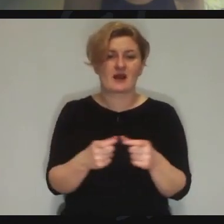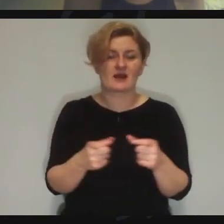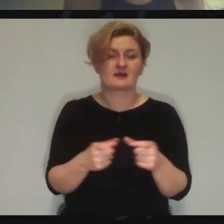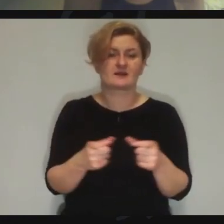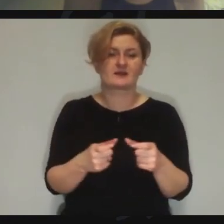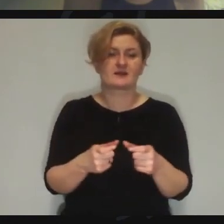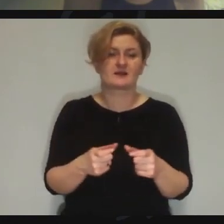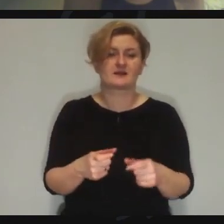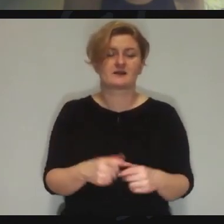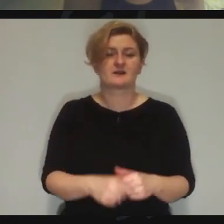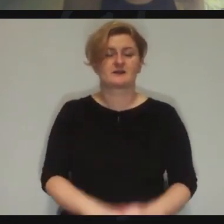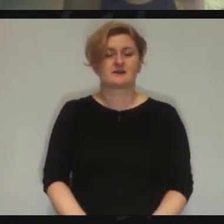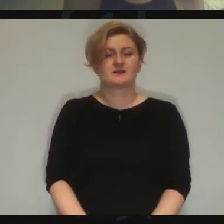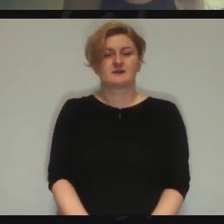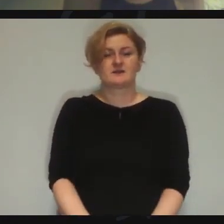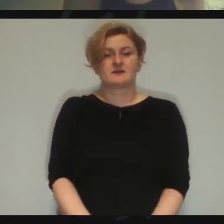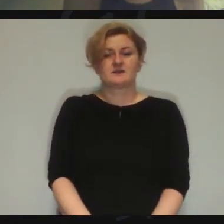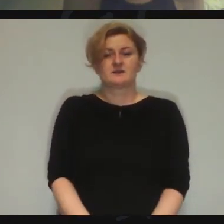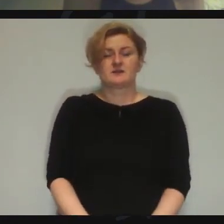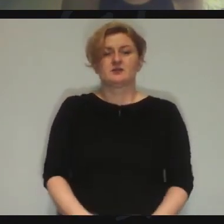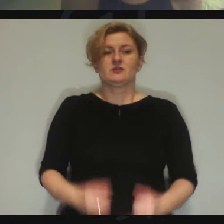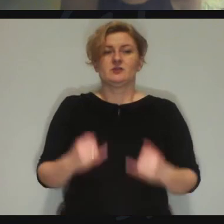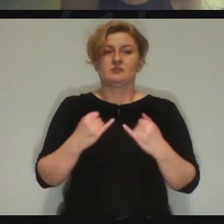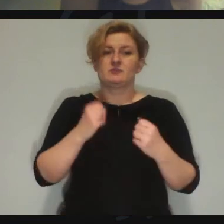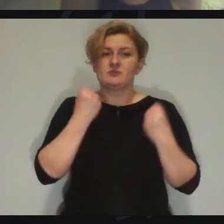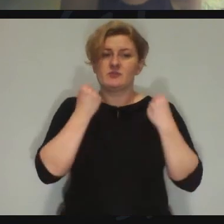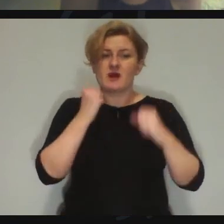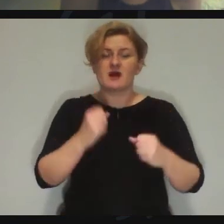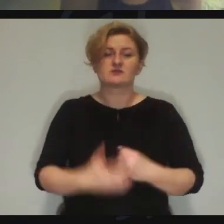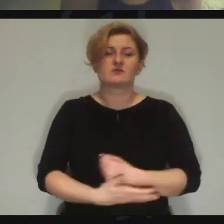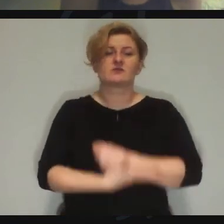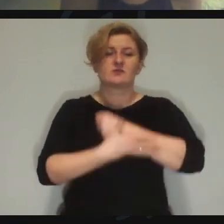Oni bardzo nas wspierają.